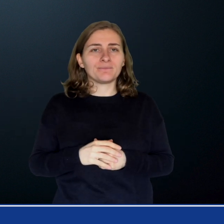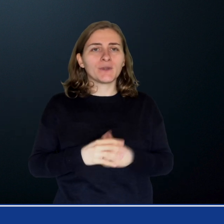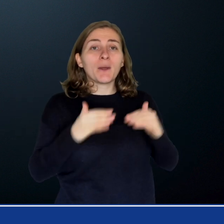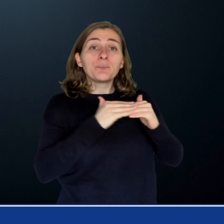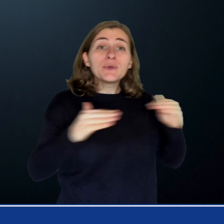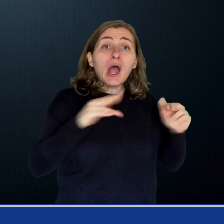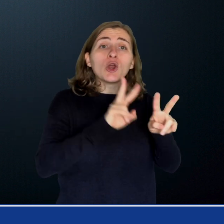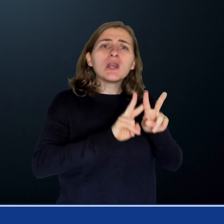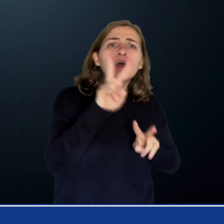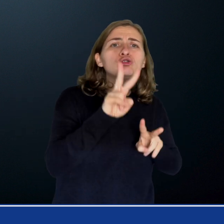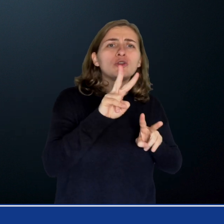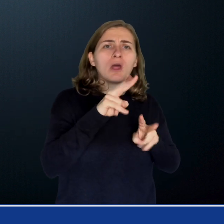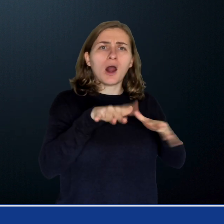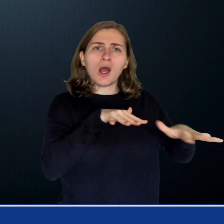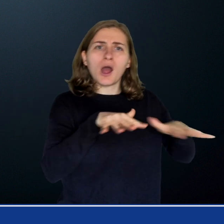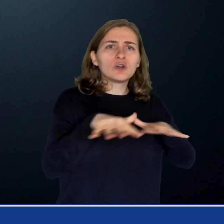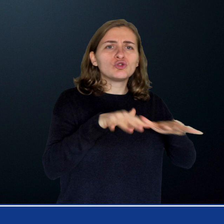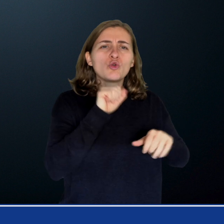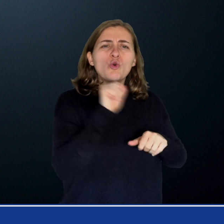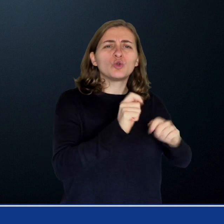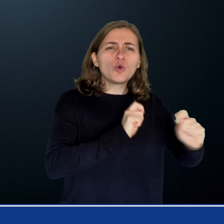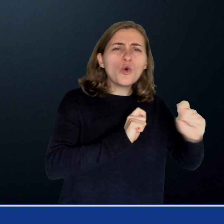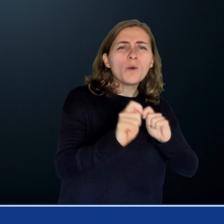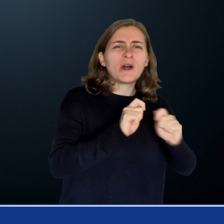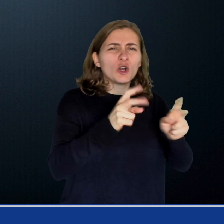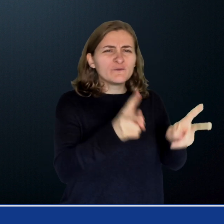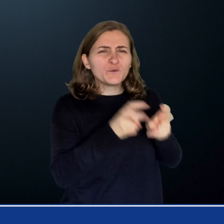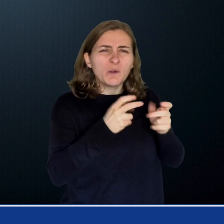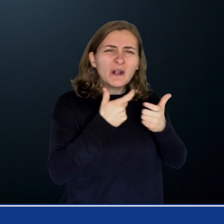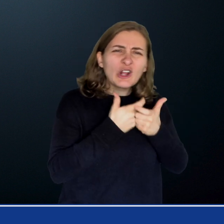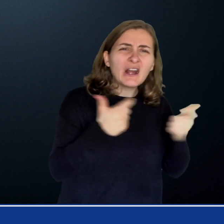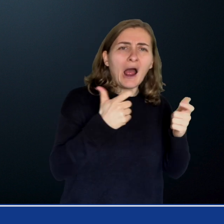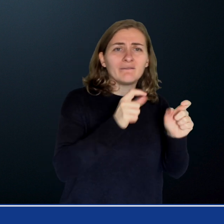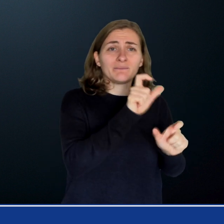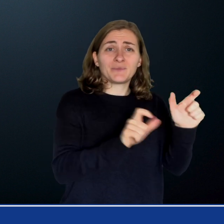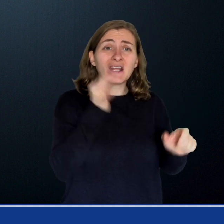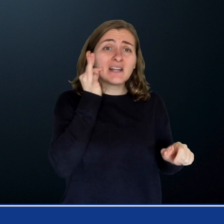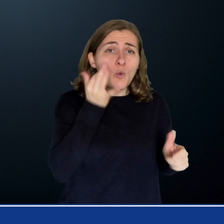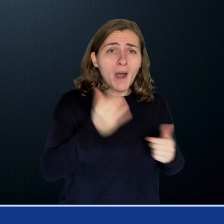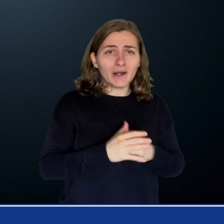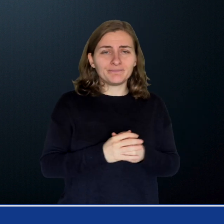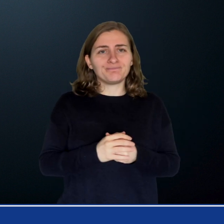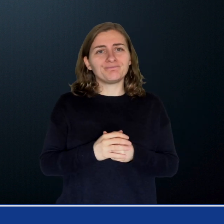il Piano nazionale d’azione contro la tratta e il grave sfruttamento degli esseri umani